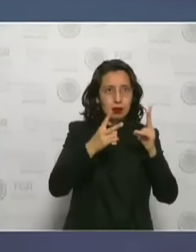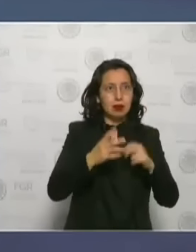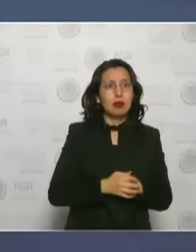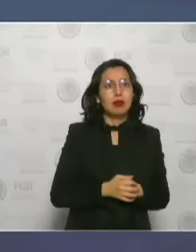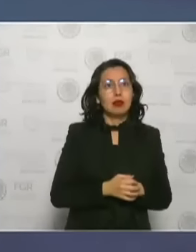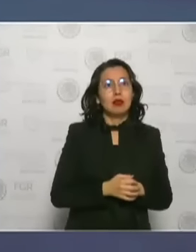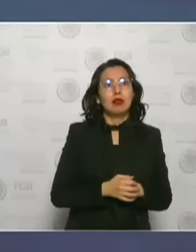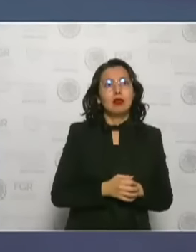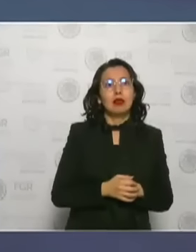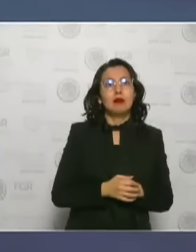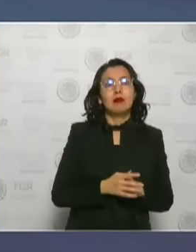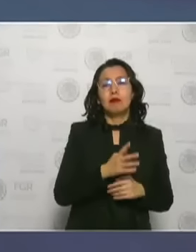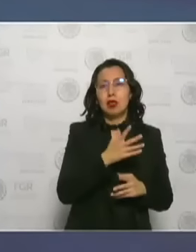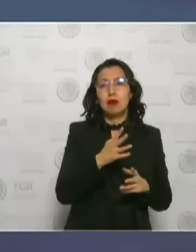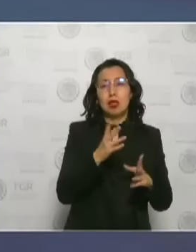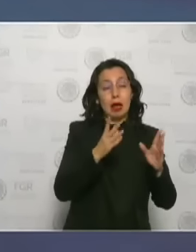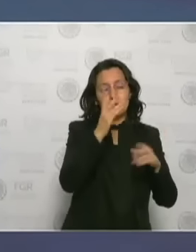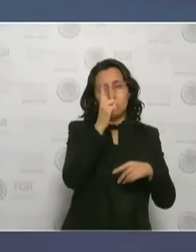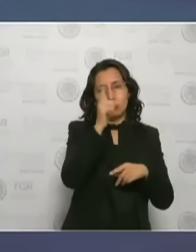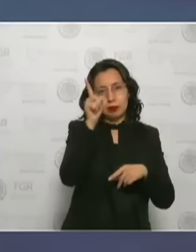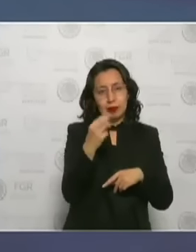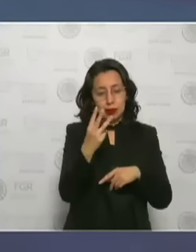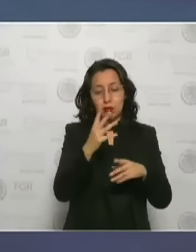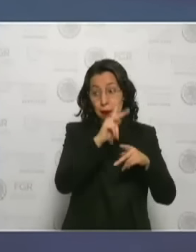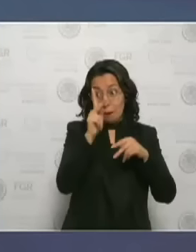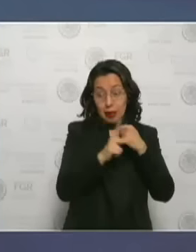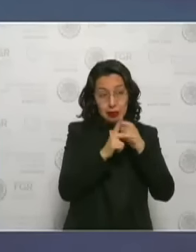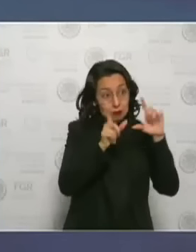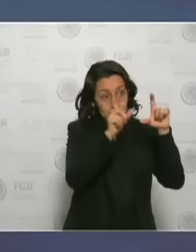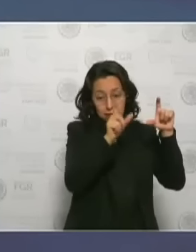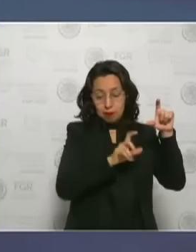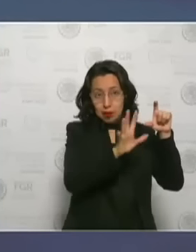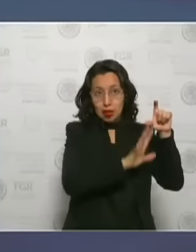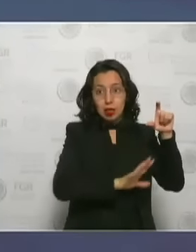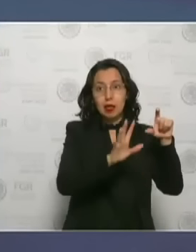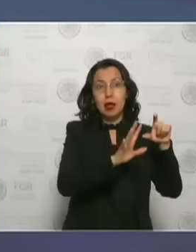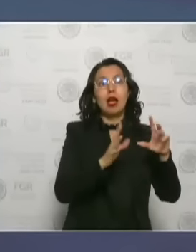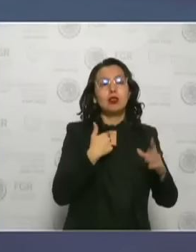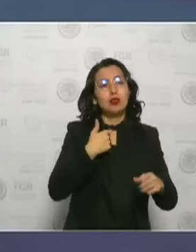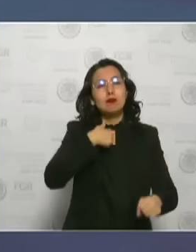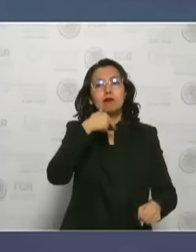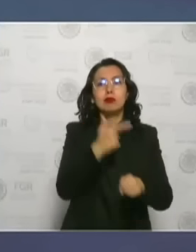casi una tercera parte del país, he podido constatar que el activo más valioso de la